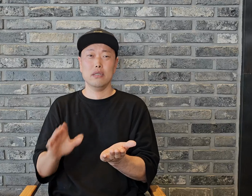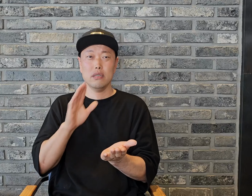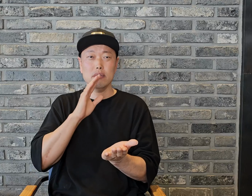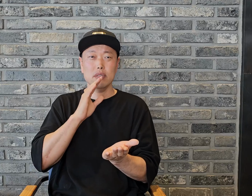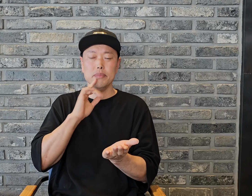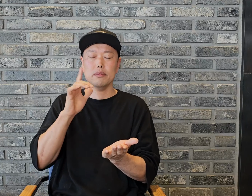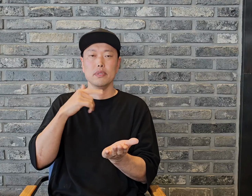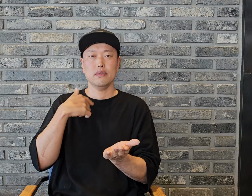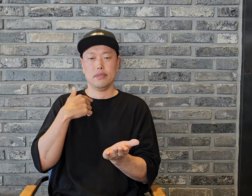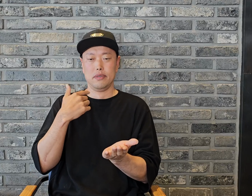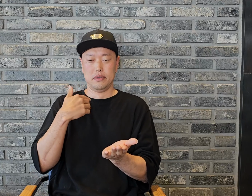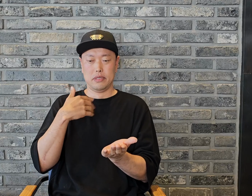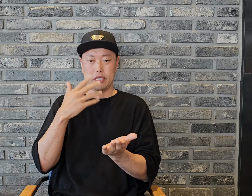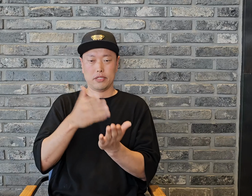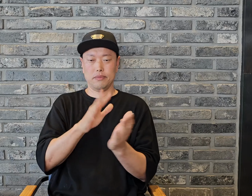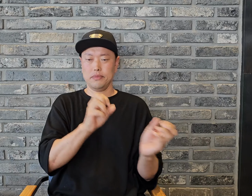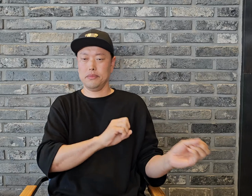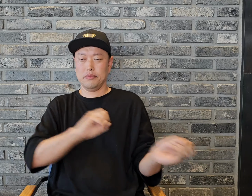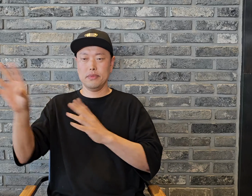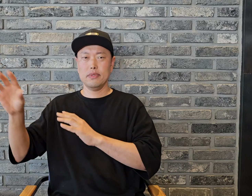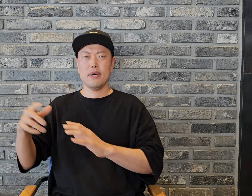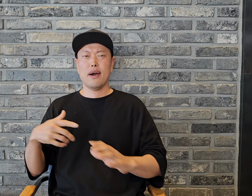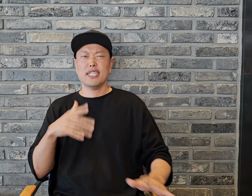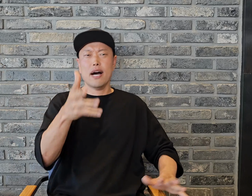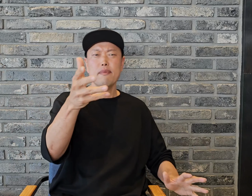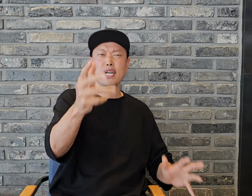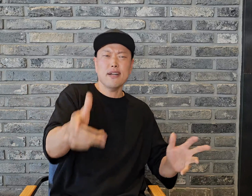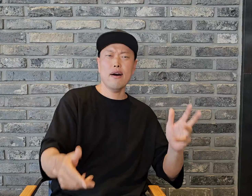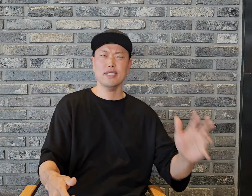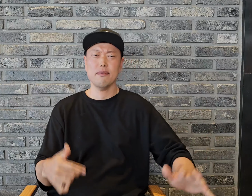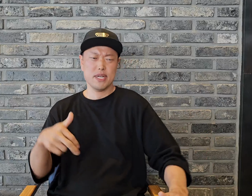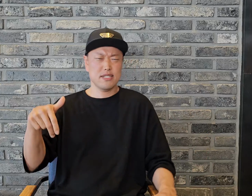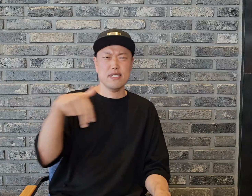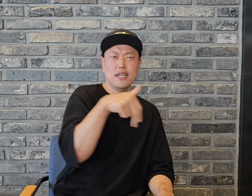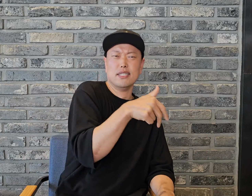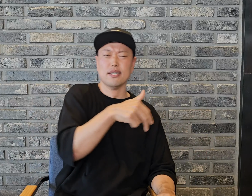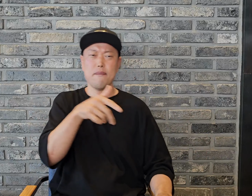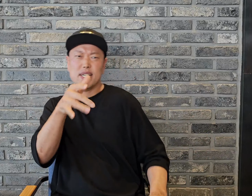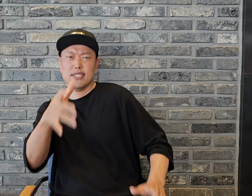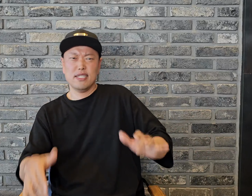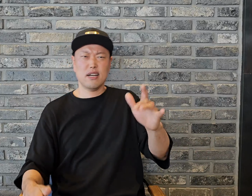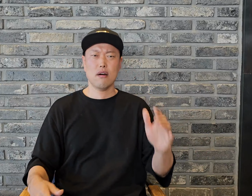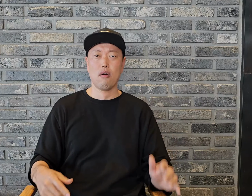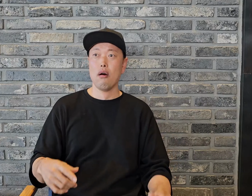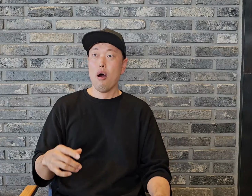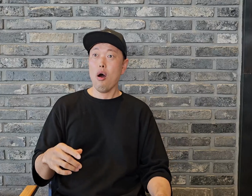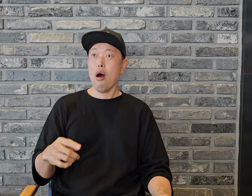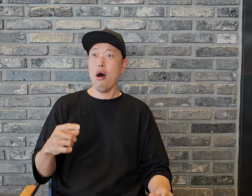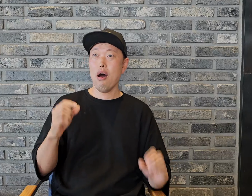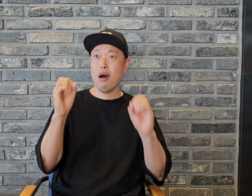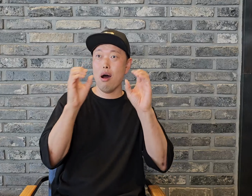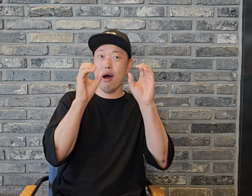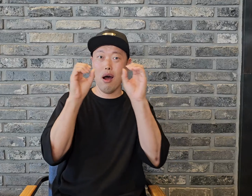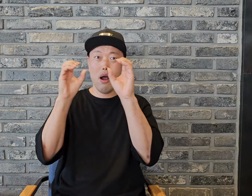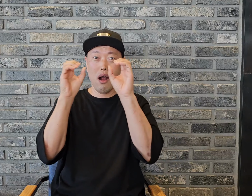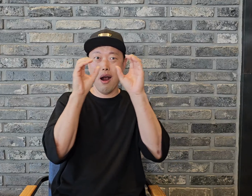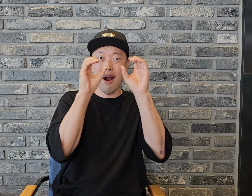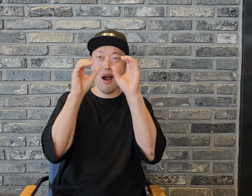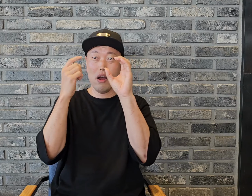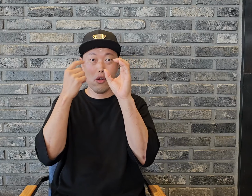Deseche ese método e intente utilizar lenguaje de señas en vivo. Terremoto de pupila.